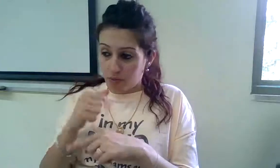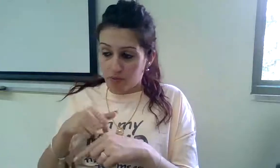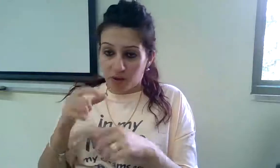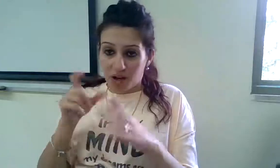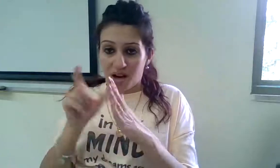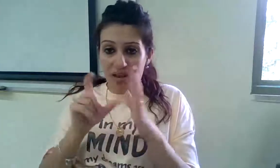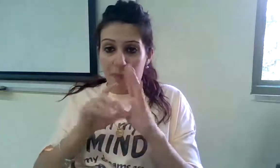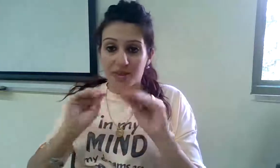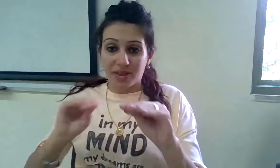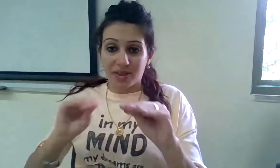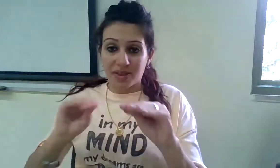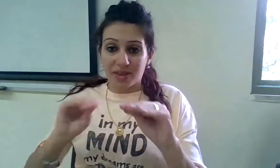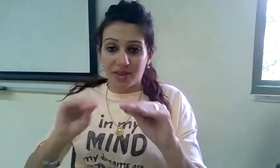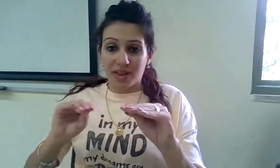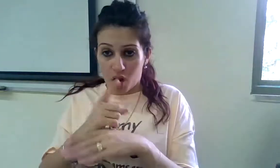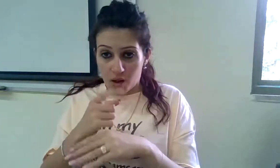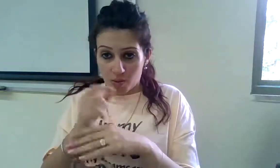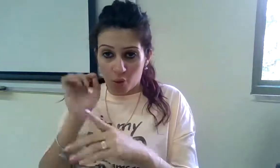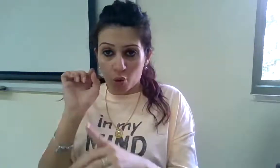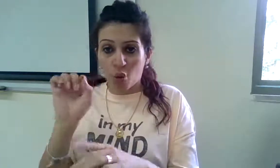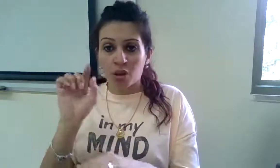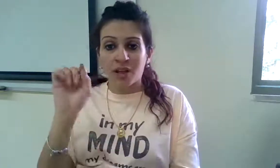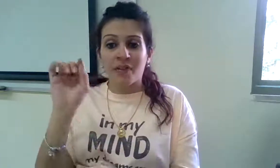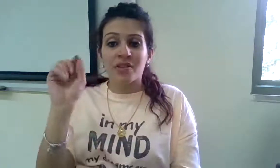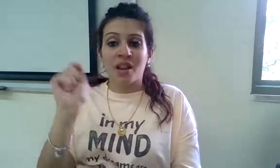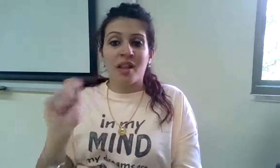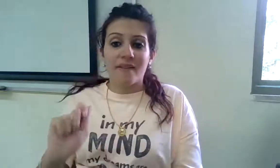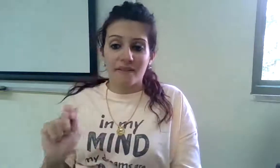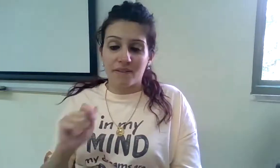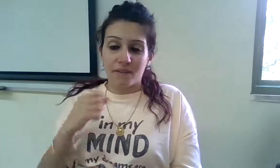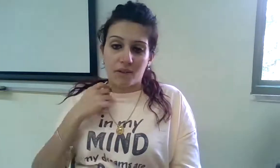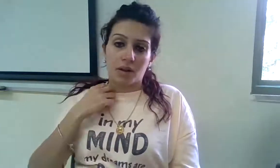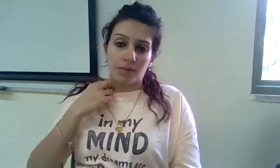لكن البيئة التشريعية الإيجابية مهمة للغاية